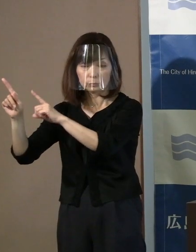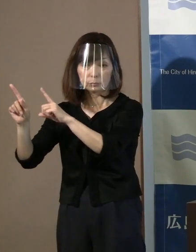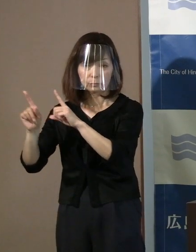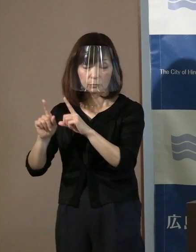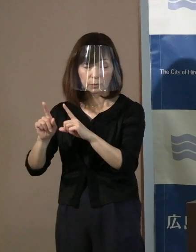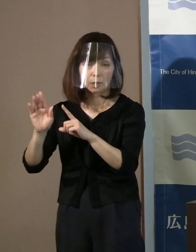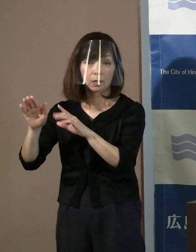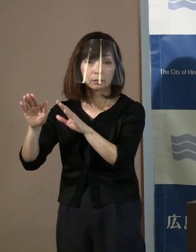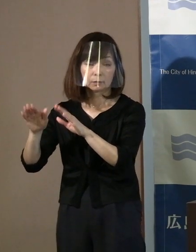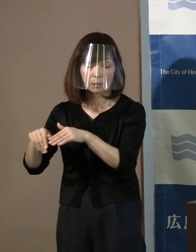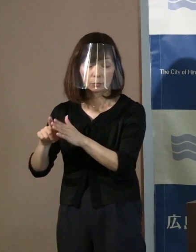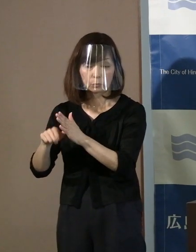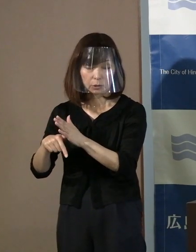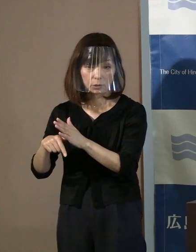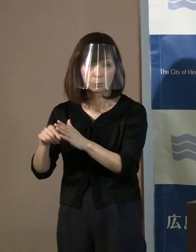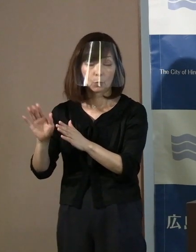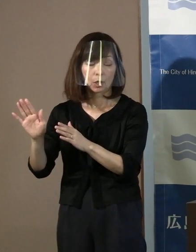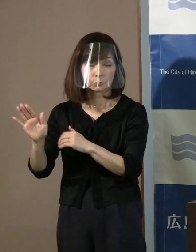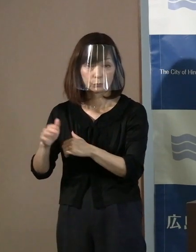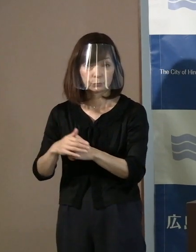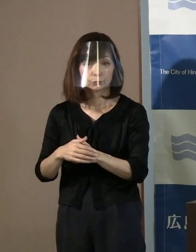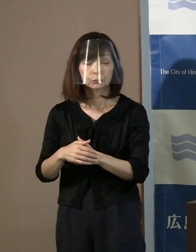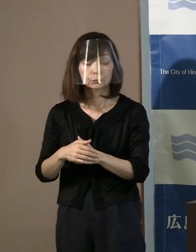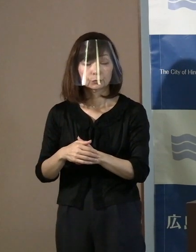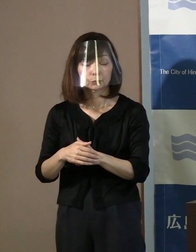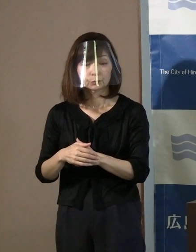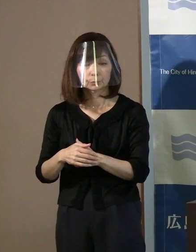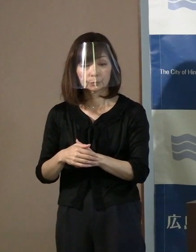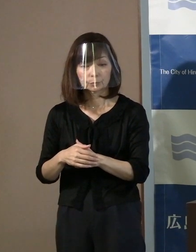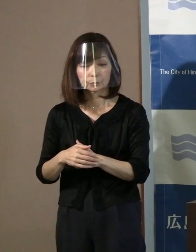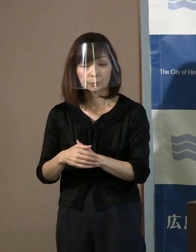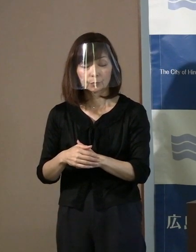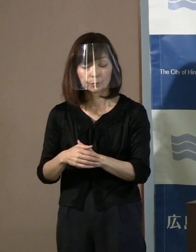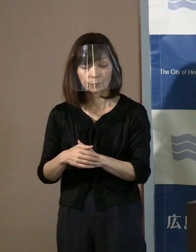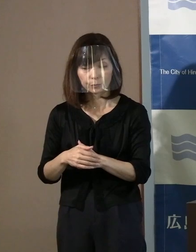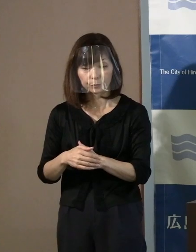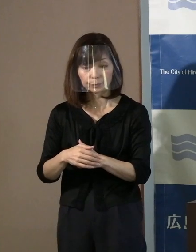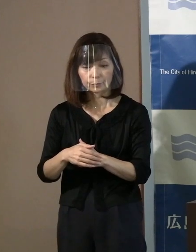ひょっとして自分も､ その方の近くにおりながらどうなんだろうか